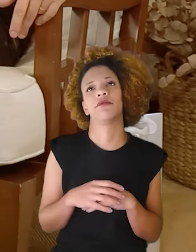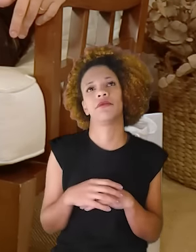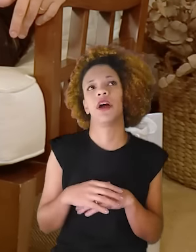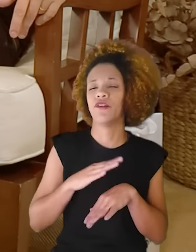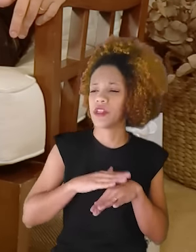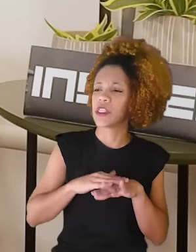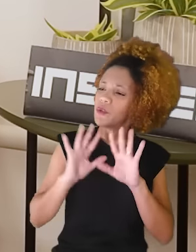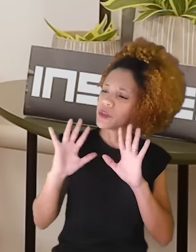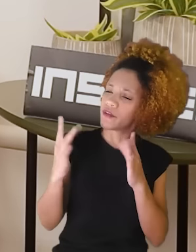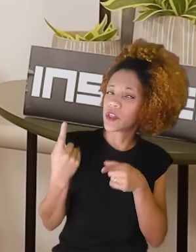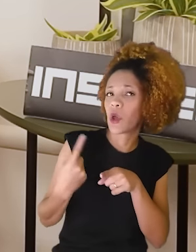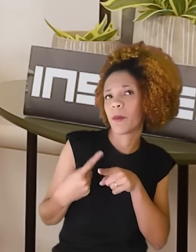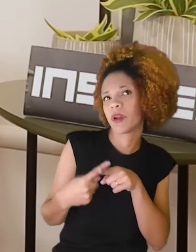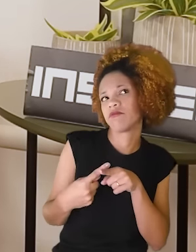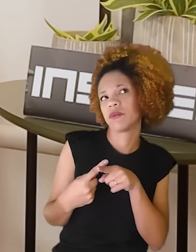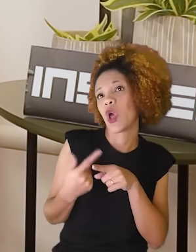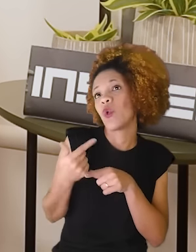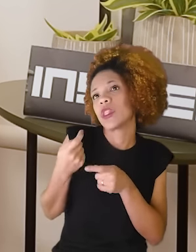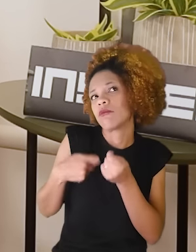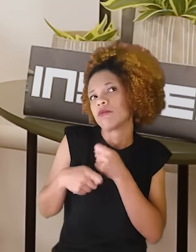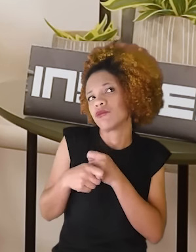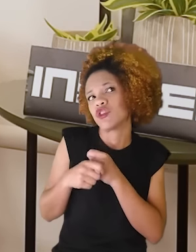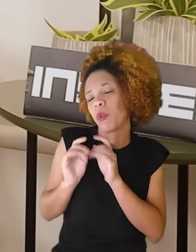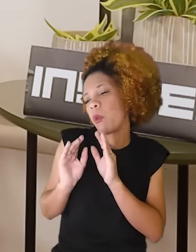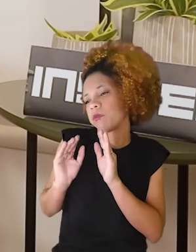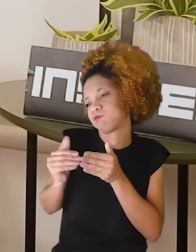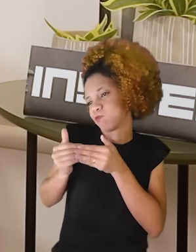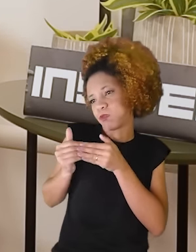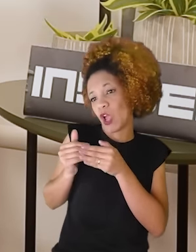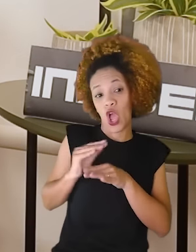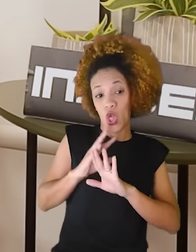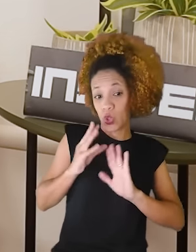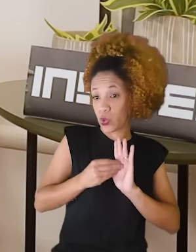ali un uns eventos e tal Porque eu sempre eu não tenho nenhum negócio offline né tudo meu é digital